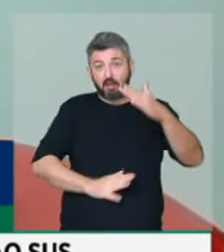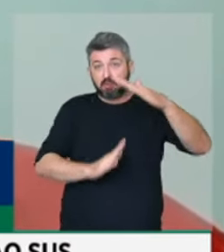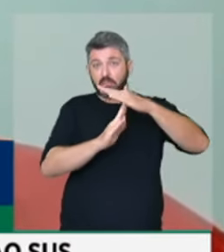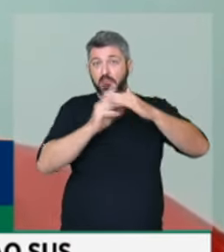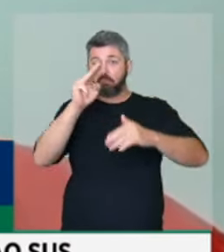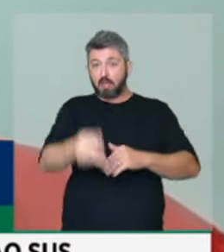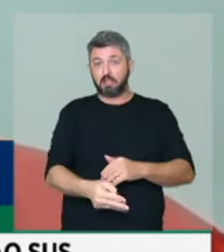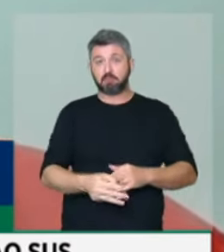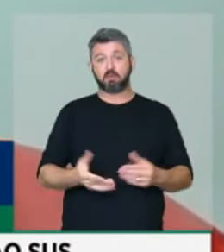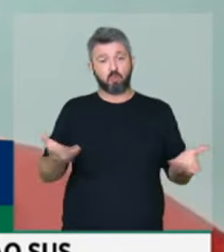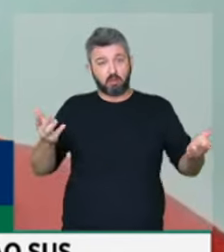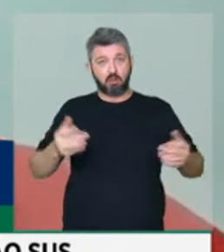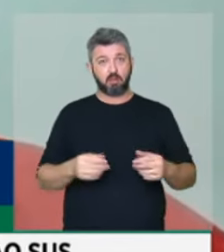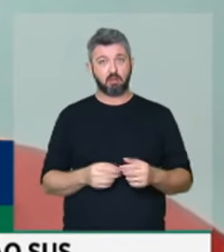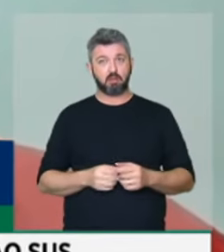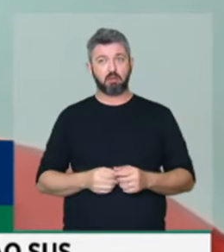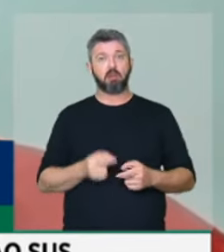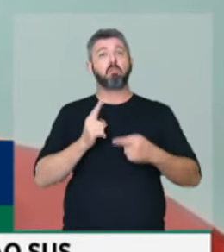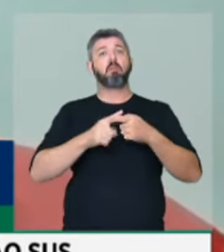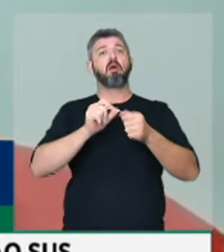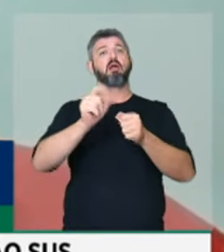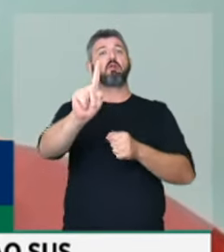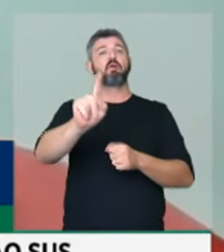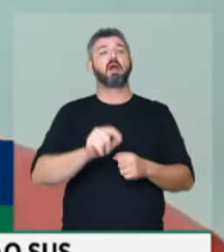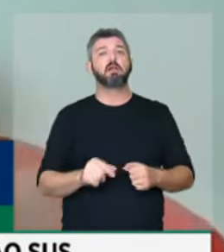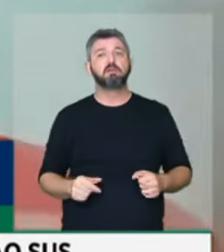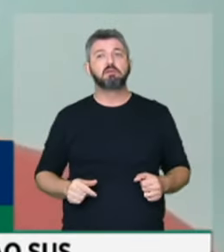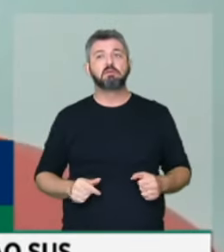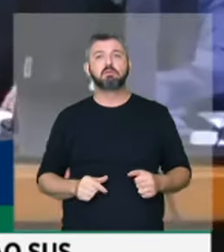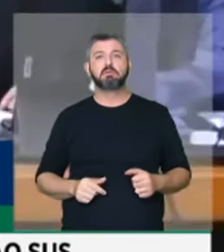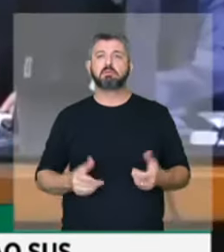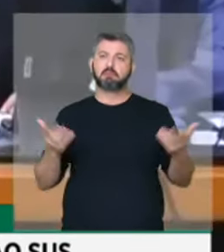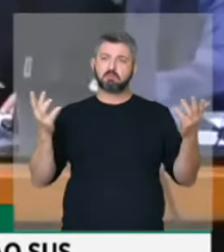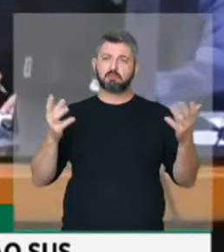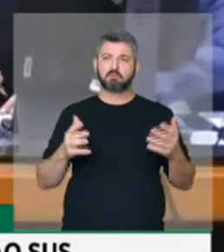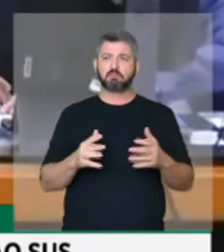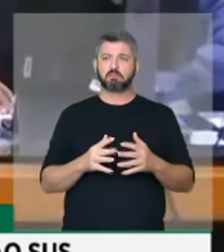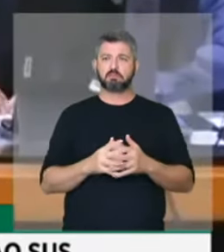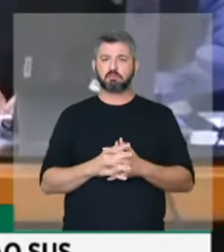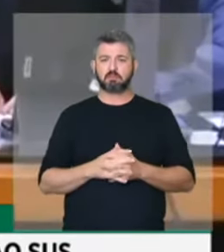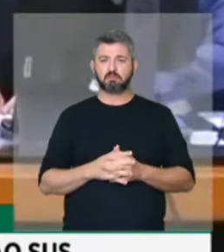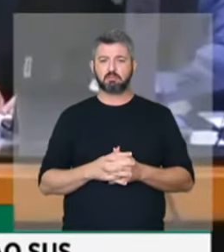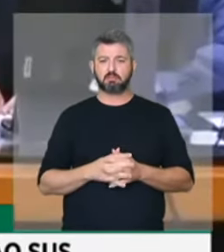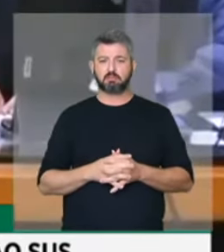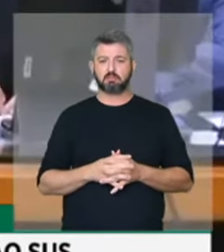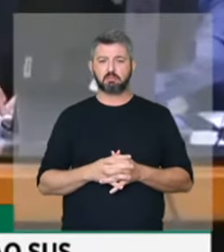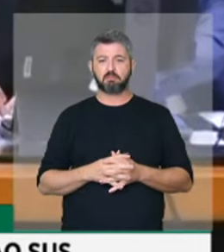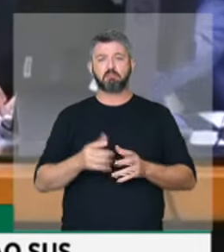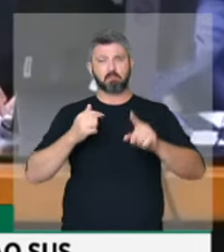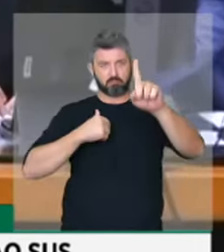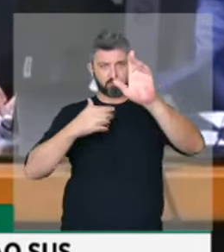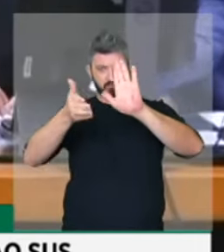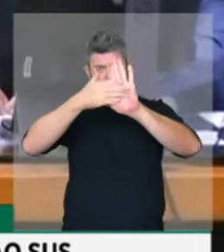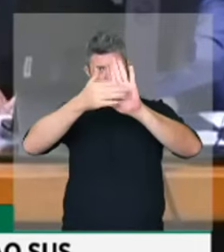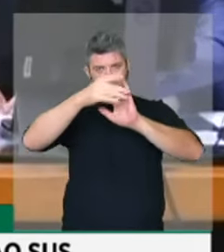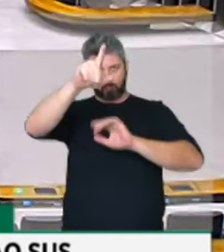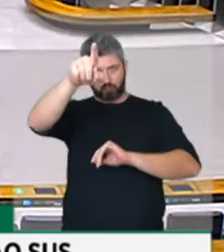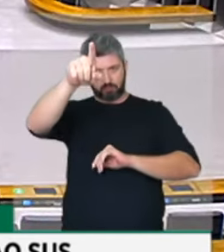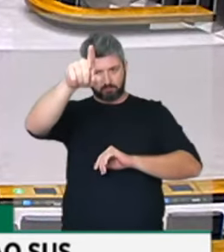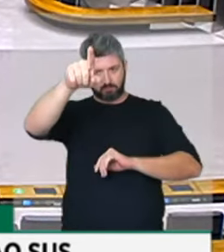NÃO FAZEM ISSO? -- [DEPUTADO]: DEPUTADO SOLA, EU TENHO UMA PROPOSTA A LHE FAZER. [PRESIDENTE]: POIS